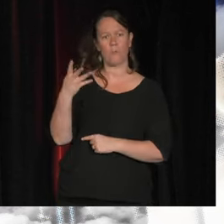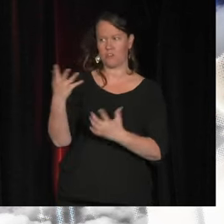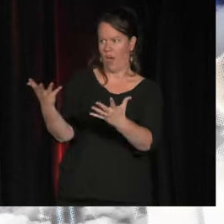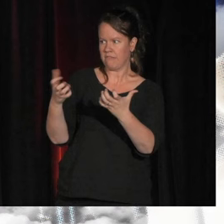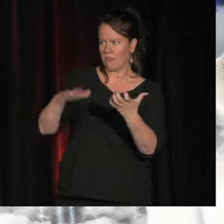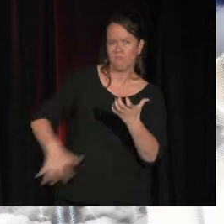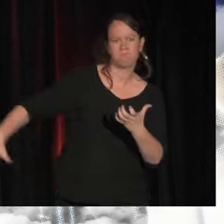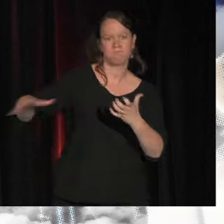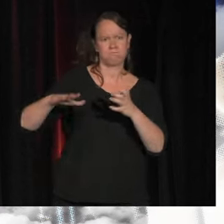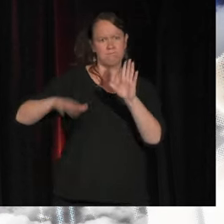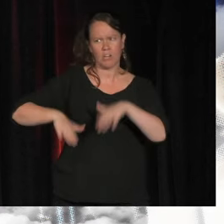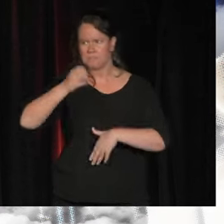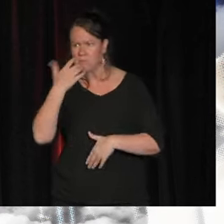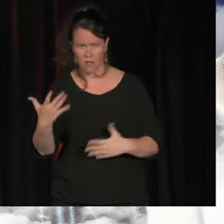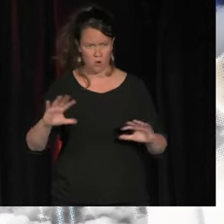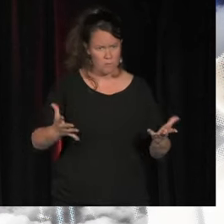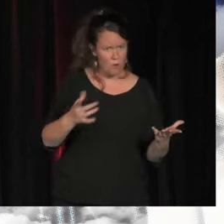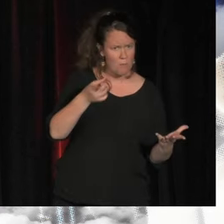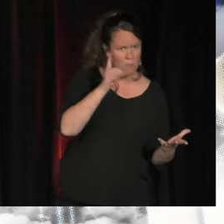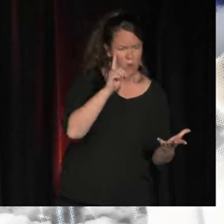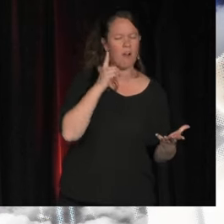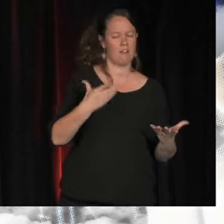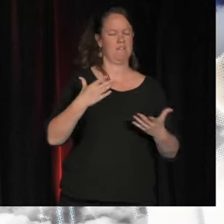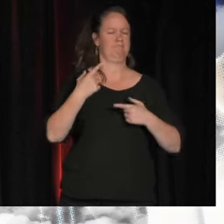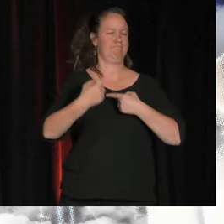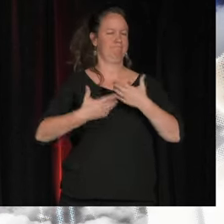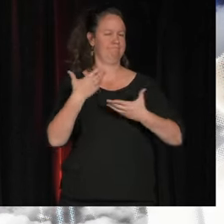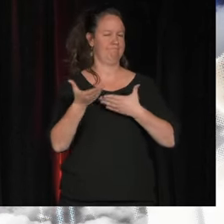Et on va revenir sur son destin dans l'e-sport, dans la culture